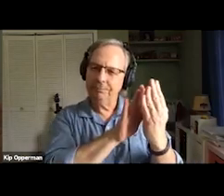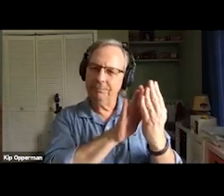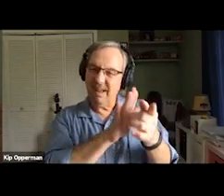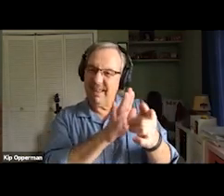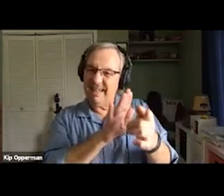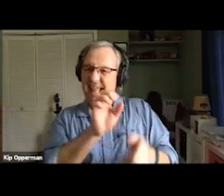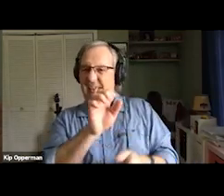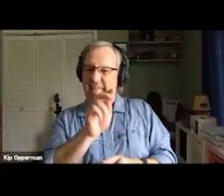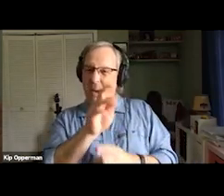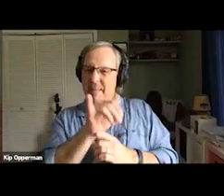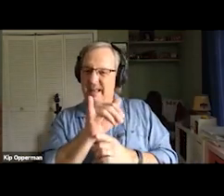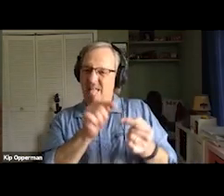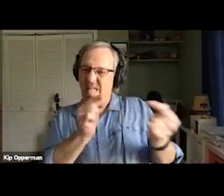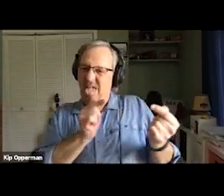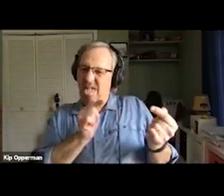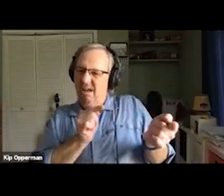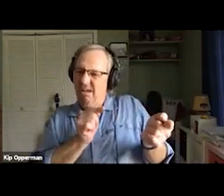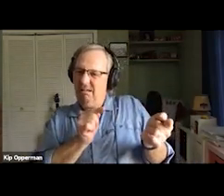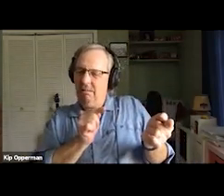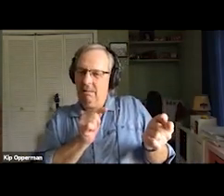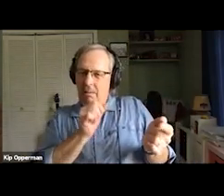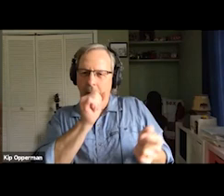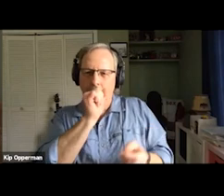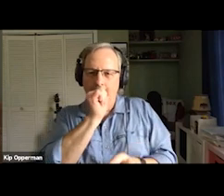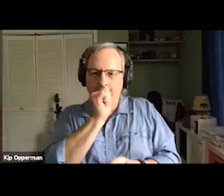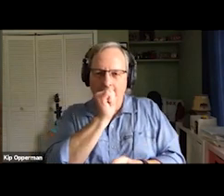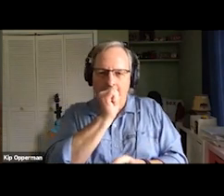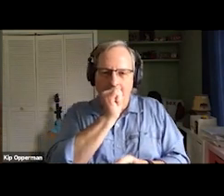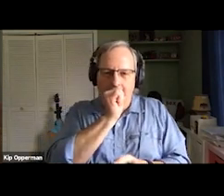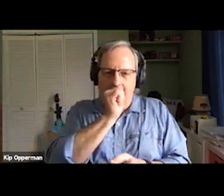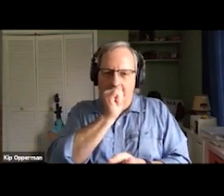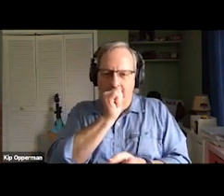pero lo veo más como el equilibrio natural de la naturaleza